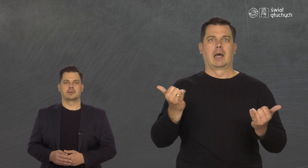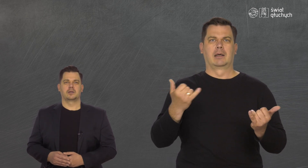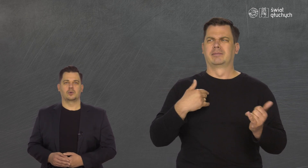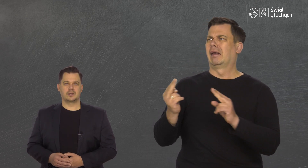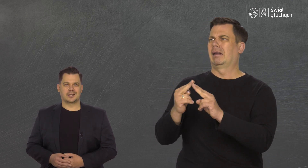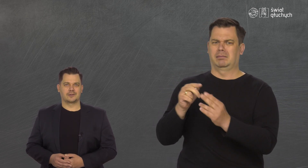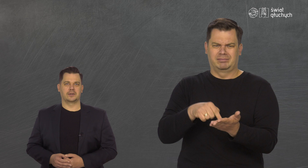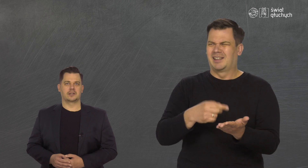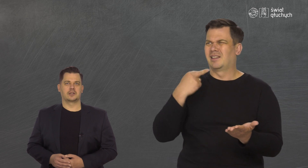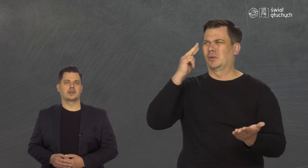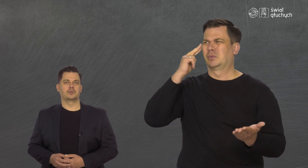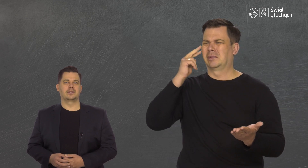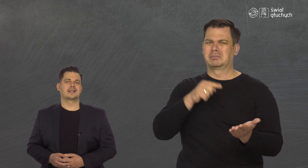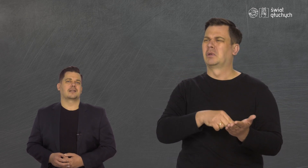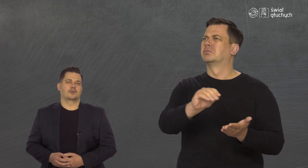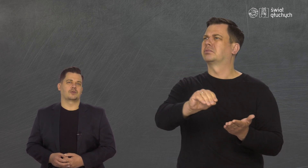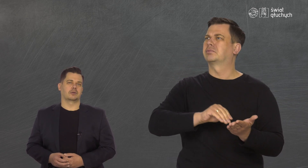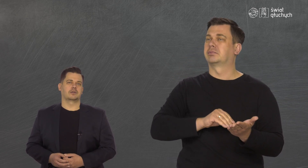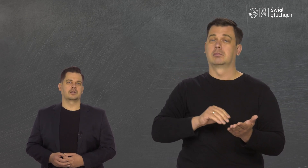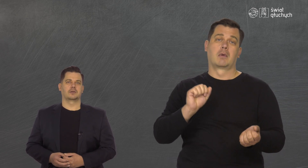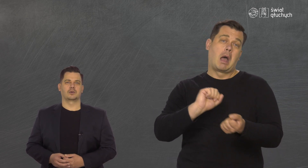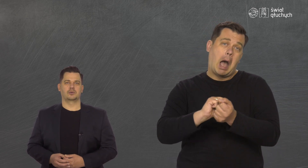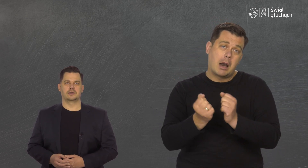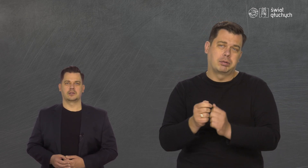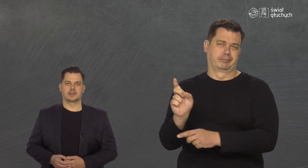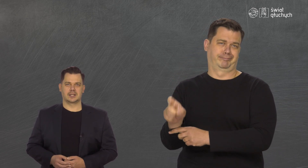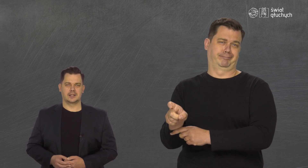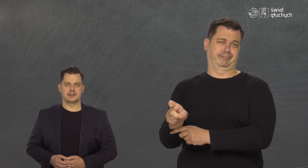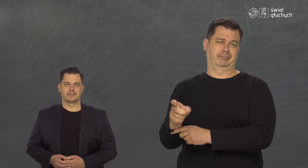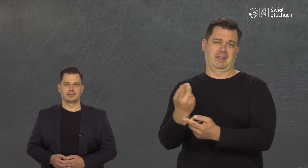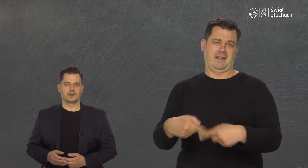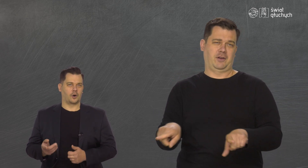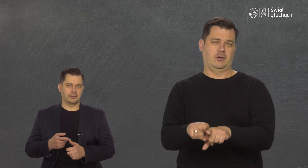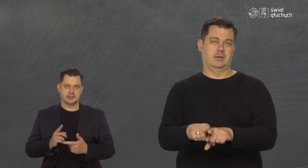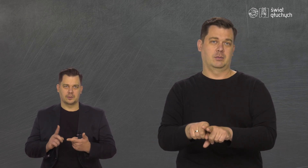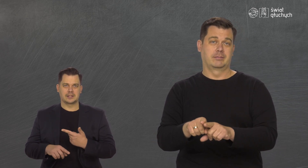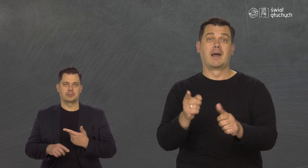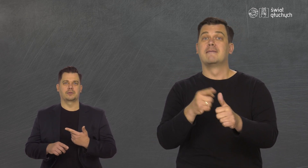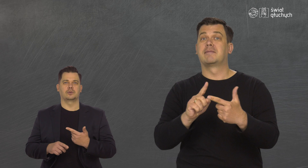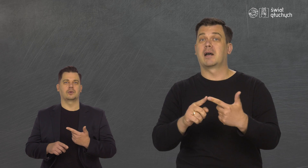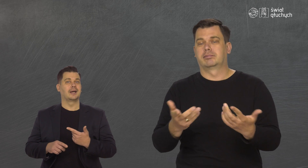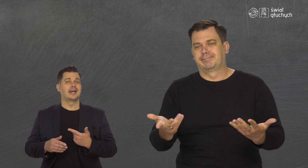aby uzyskać wyjaśnienia lub nie zastosuje się do urzędniczych zaleceń. Obie sytuacje powodują